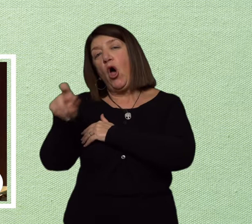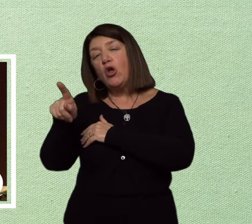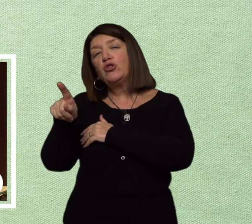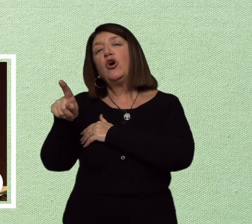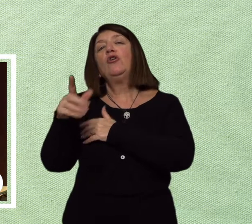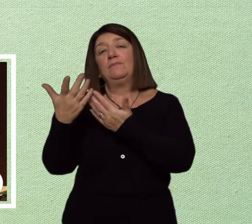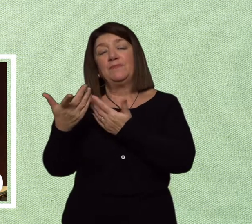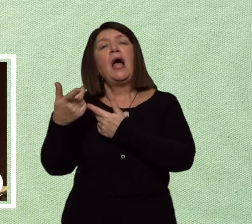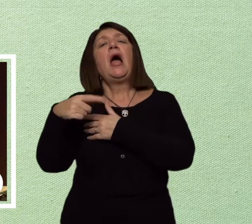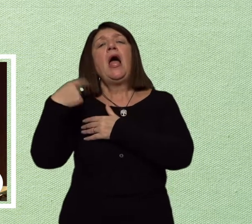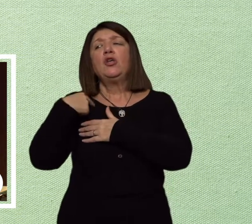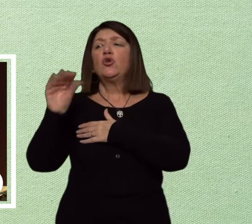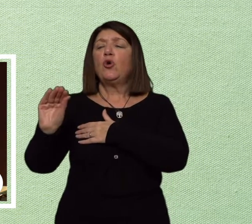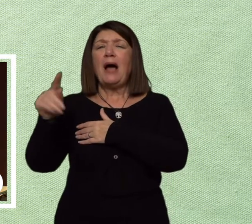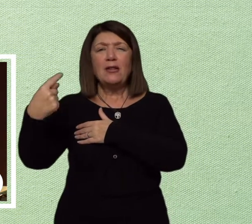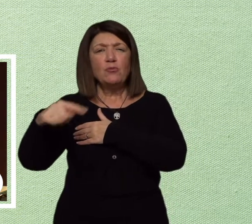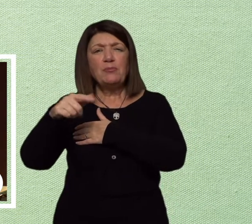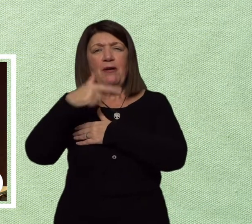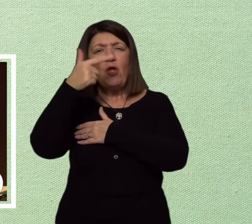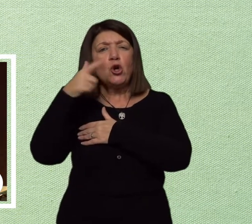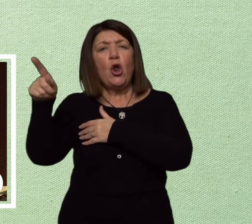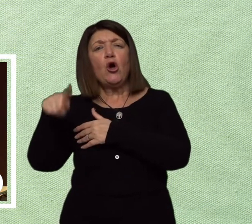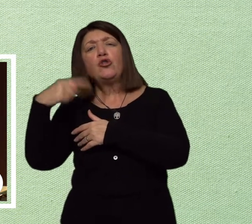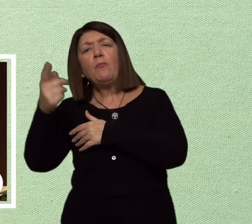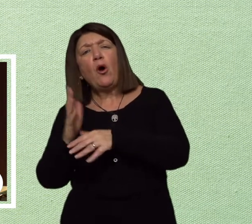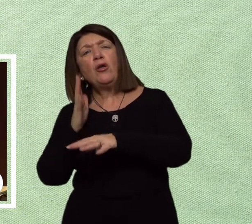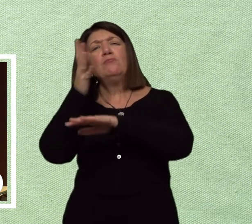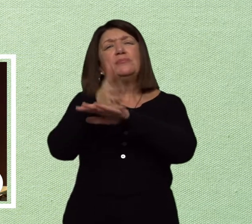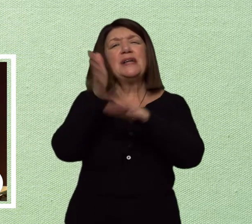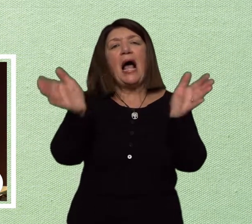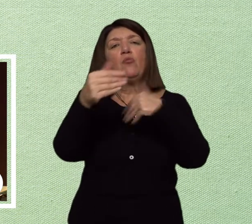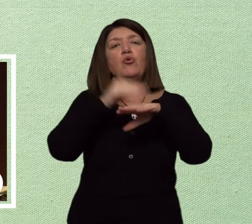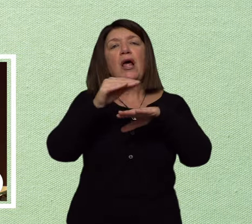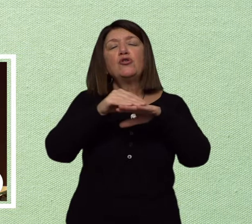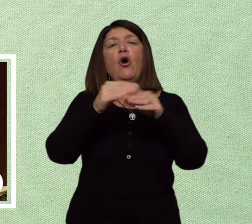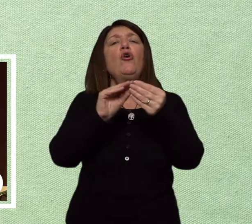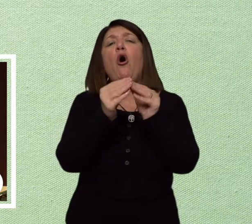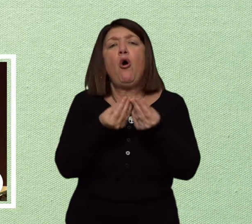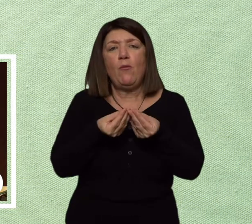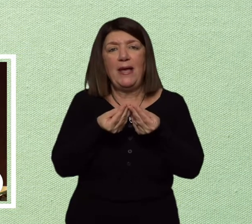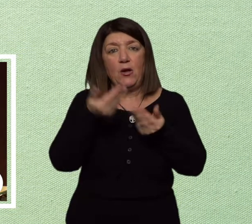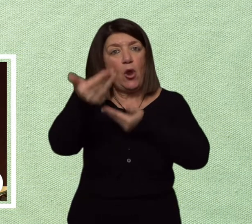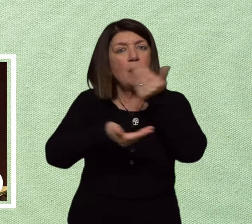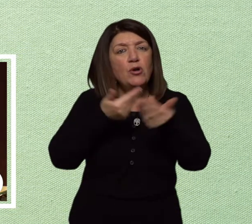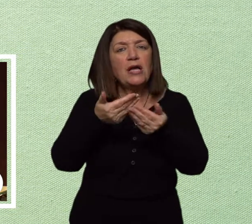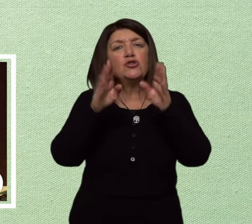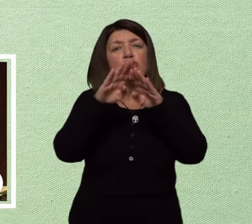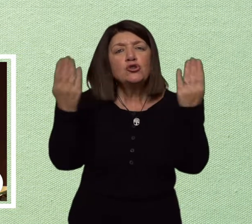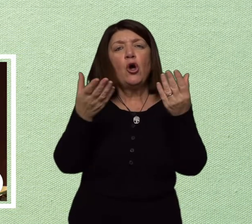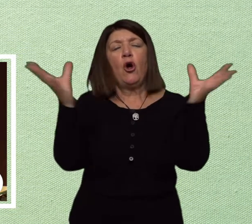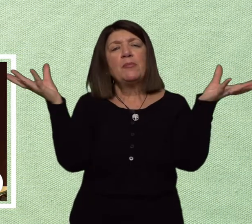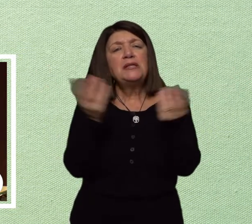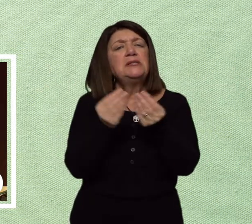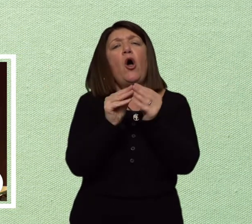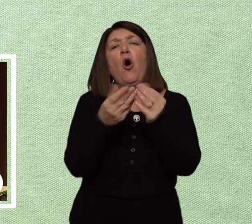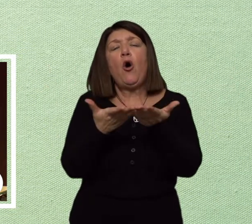C'è una sinergia di servizi, prima parlavamo proprio del fatto che l'Asl è entrata, anzi